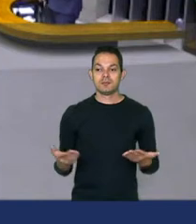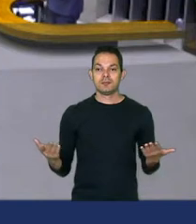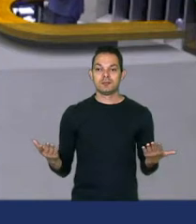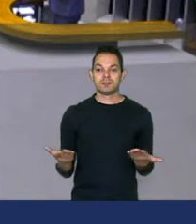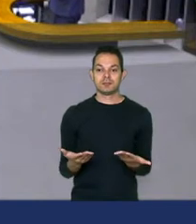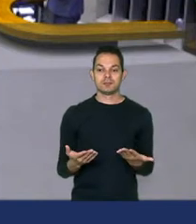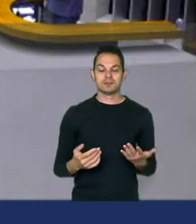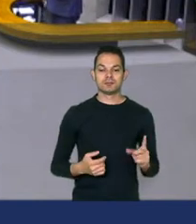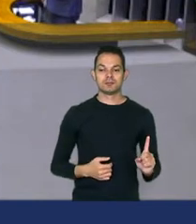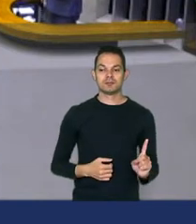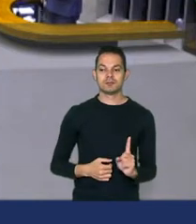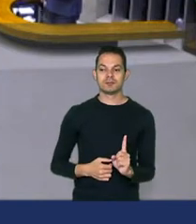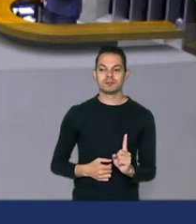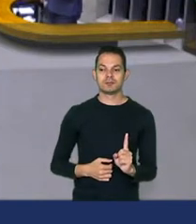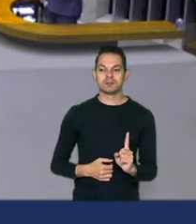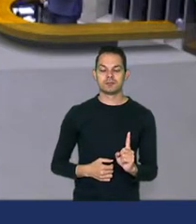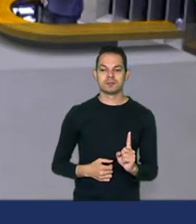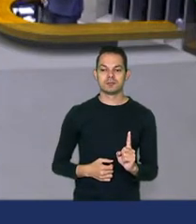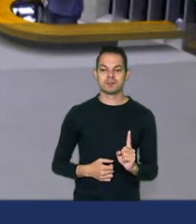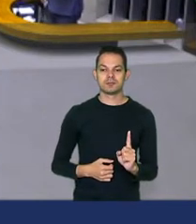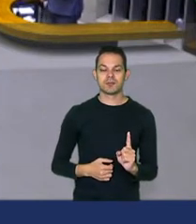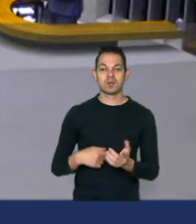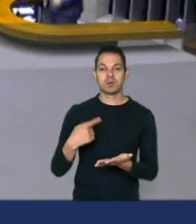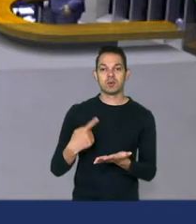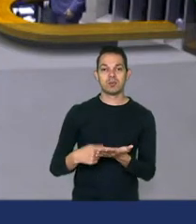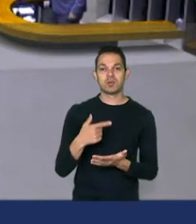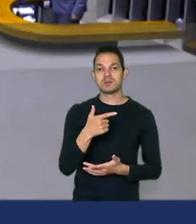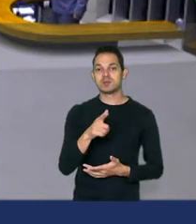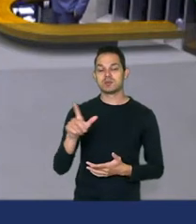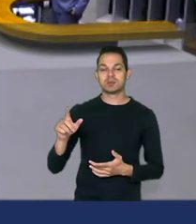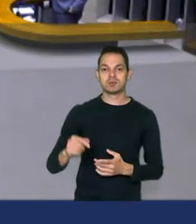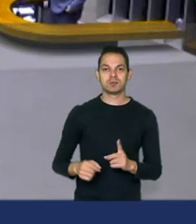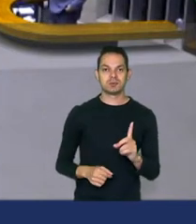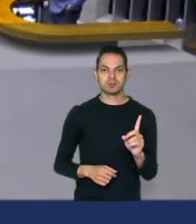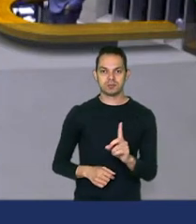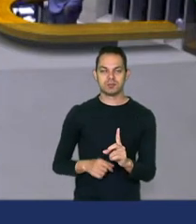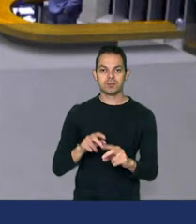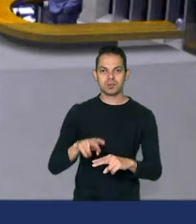GASS. AGORA NÓS VAMOS OUVIR AGORA, QUE EU TINHA OUTRO COMPROMISSO, AGORA MAIS RÁ